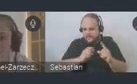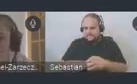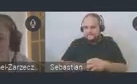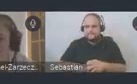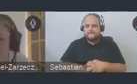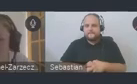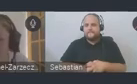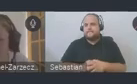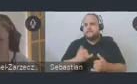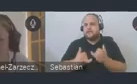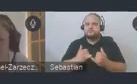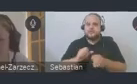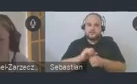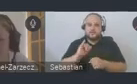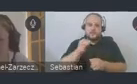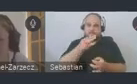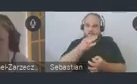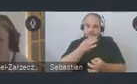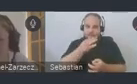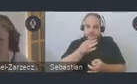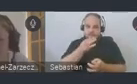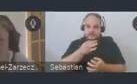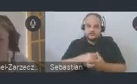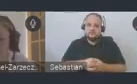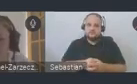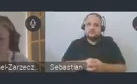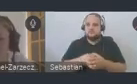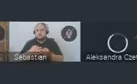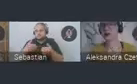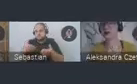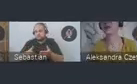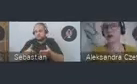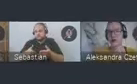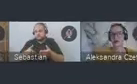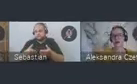Jeśli są pytania, to dobry moment, żeby się pojawiły na czacie.